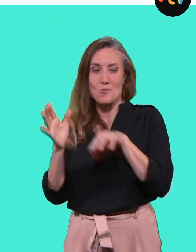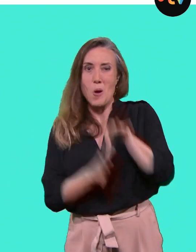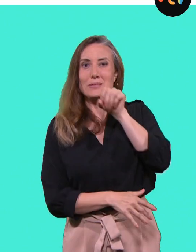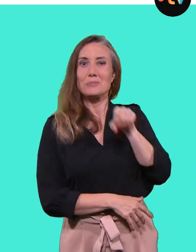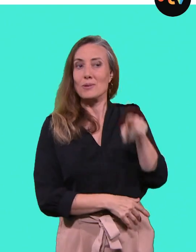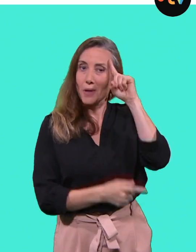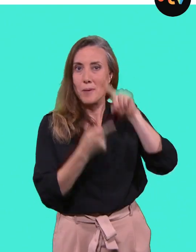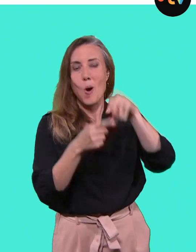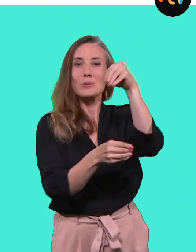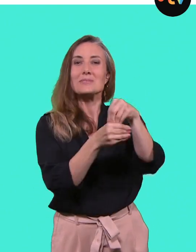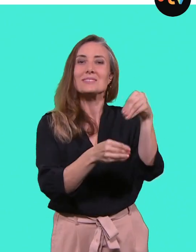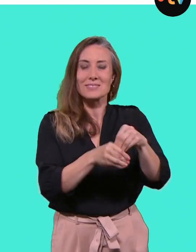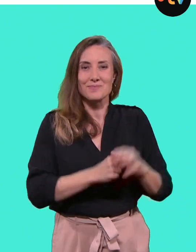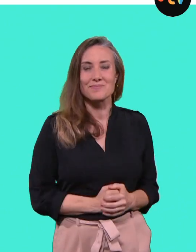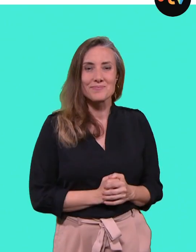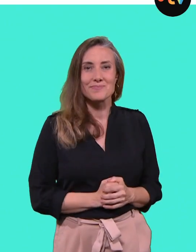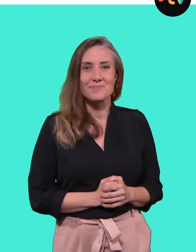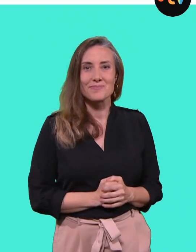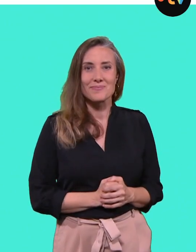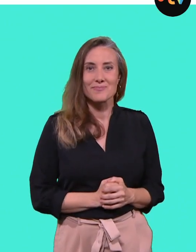Cette future mariée a fait ce choix pour faire des économies.